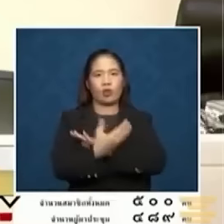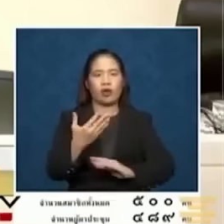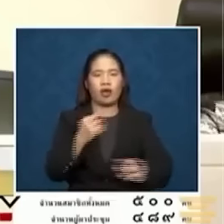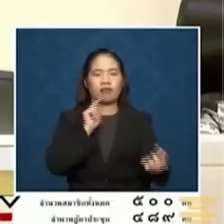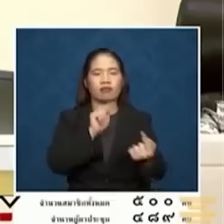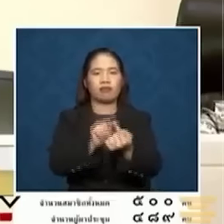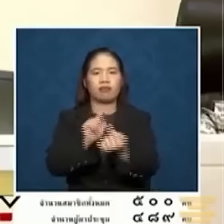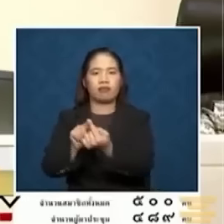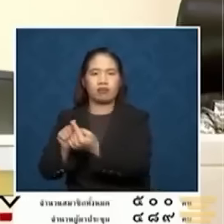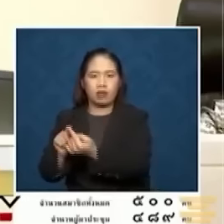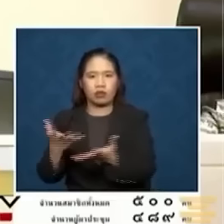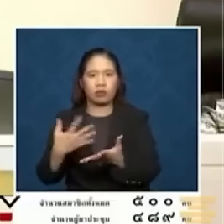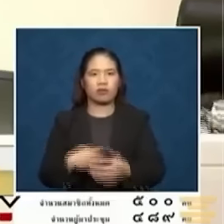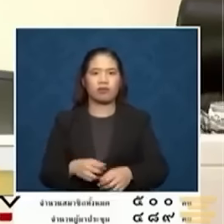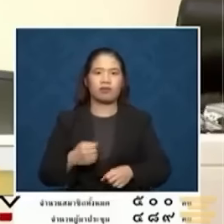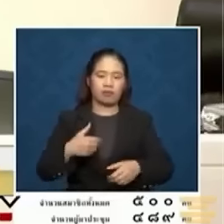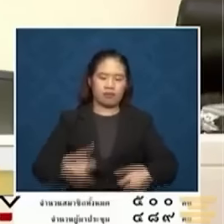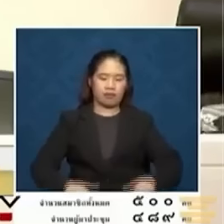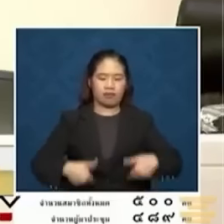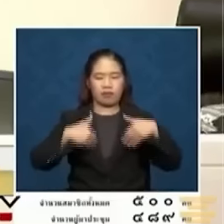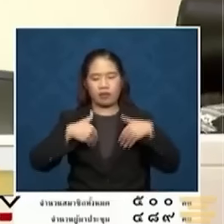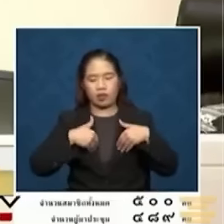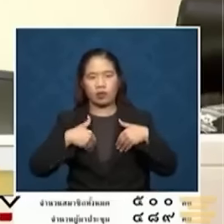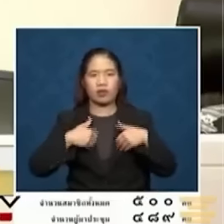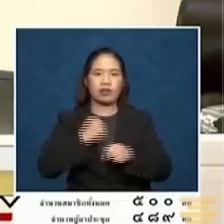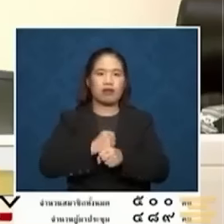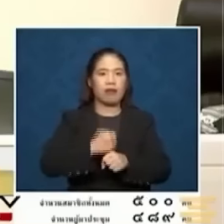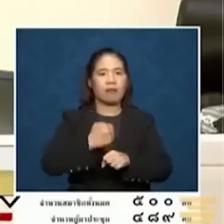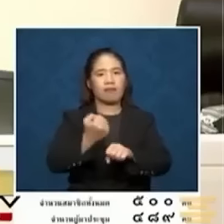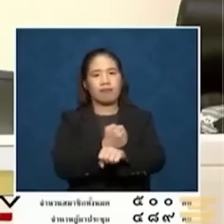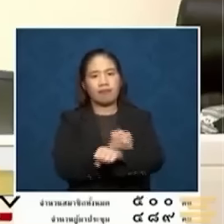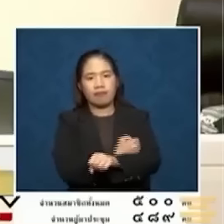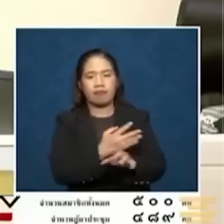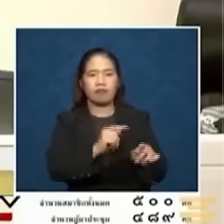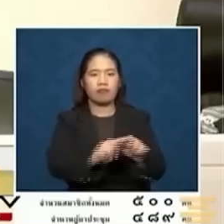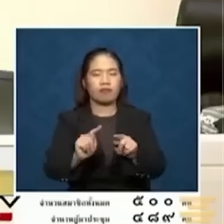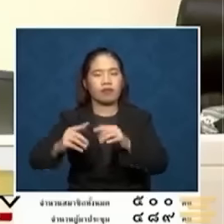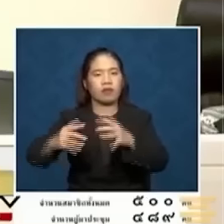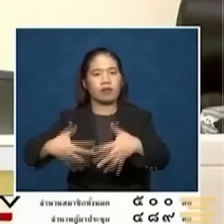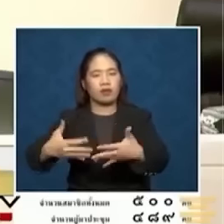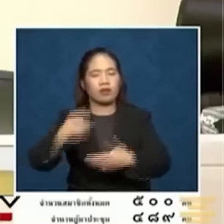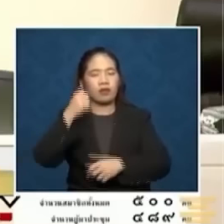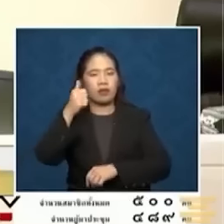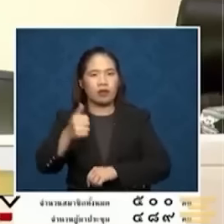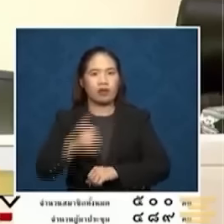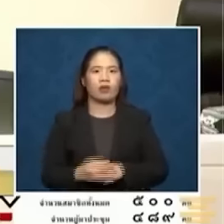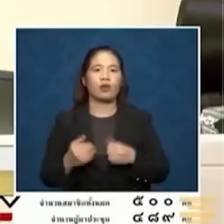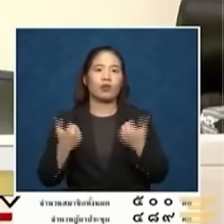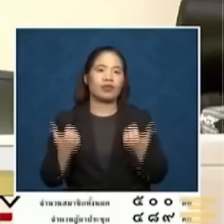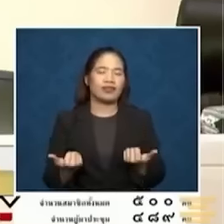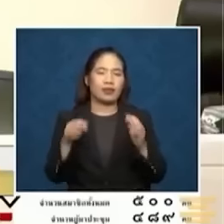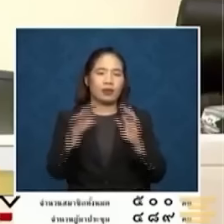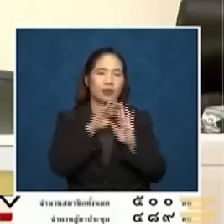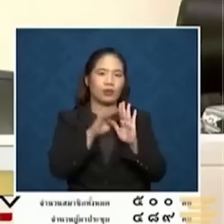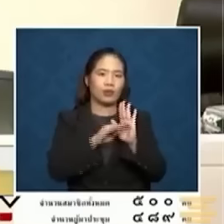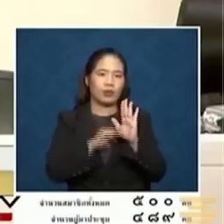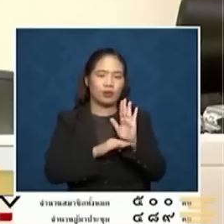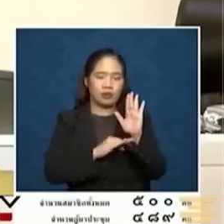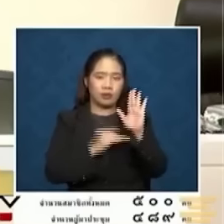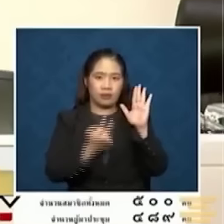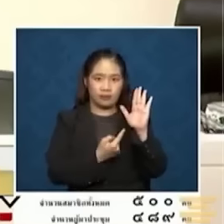วอตนะนี่เปลวสีเงินบอกเรียกว่าสอบผ่านอื อย่างเดียวที่เป็นจุดตำหนิของรัฐบาลคือ